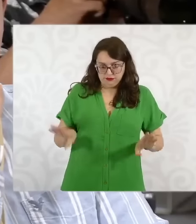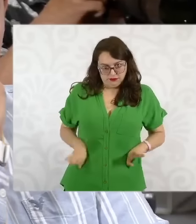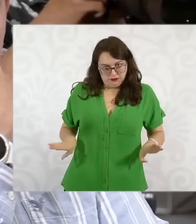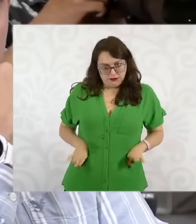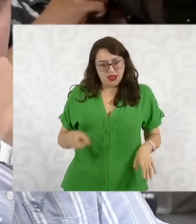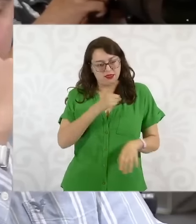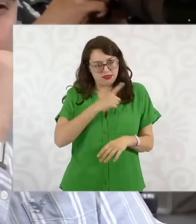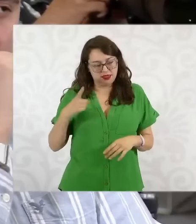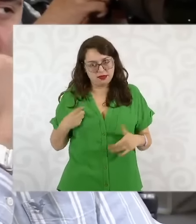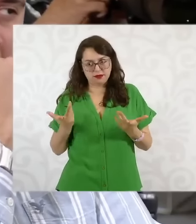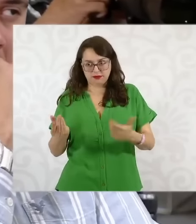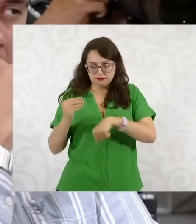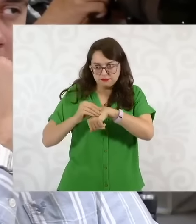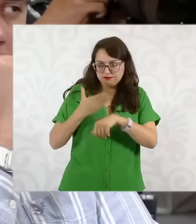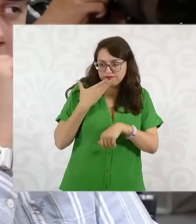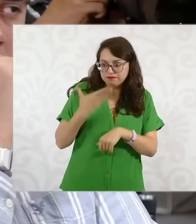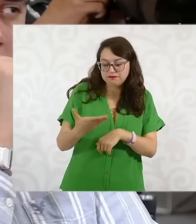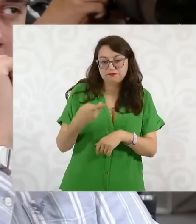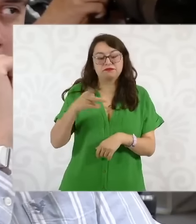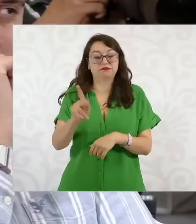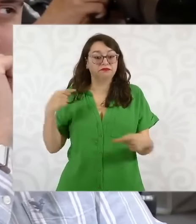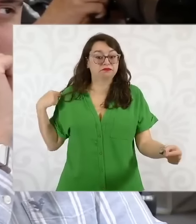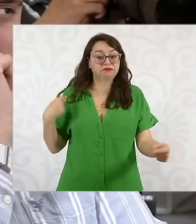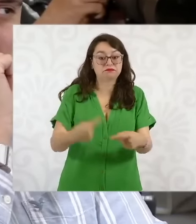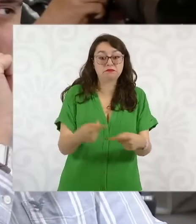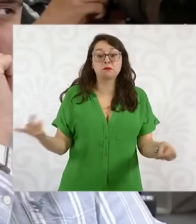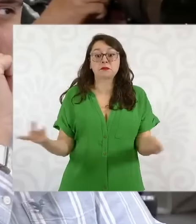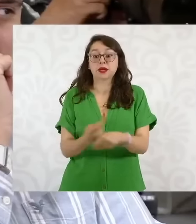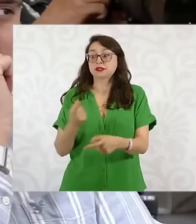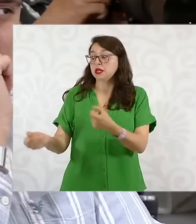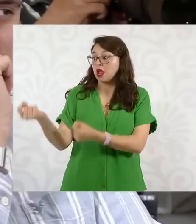durante los partidos que se desarrollaron en el país hubieron algunos funcionarios vinculados